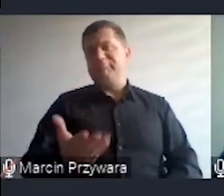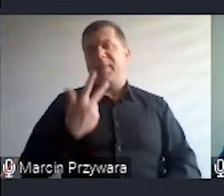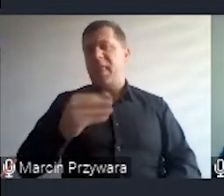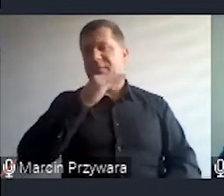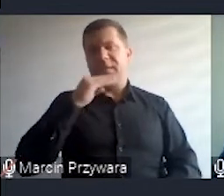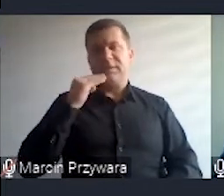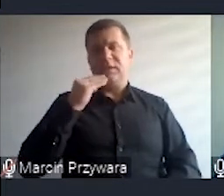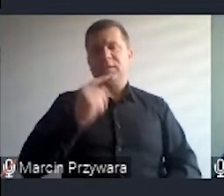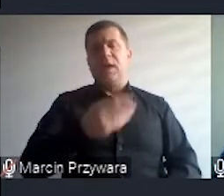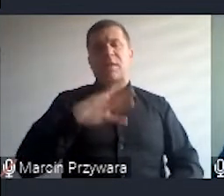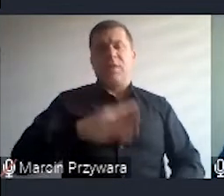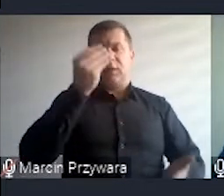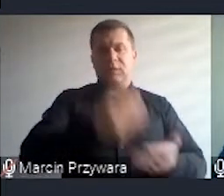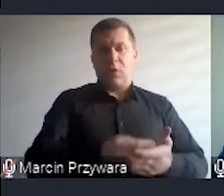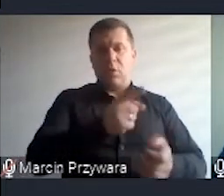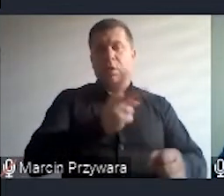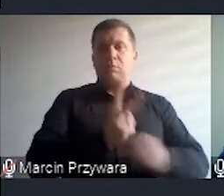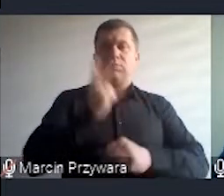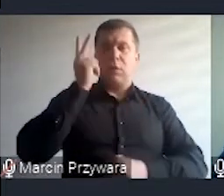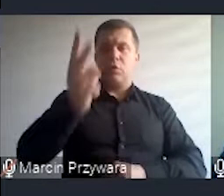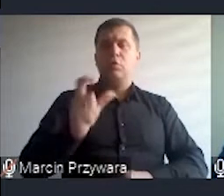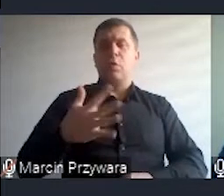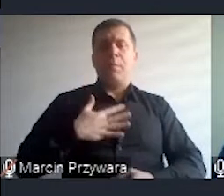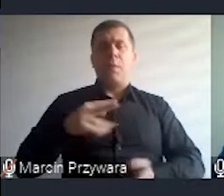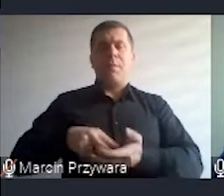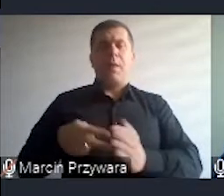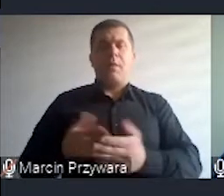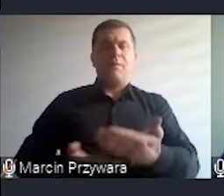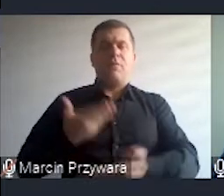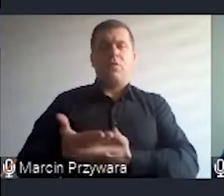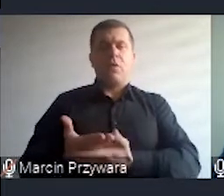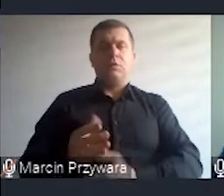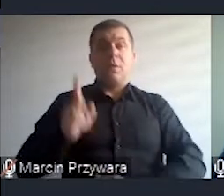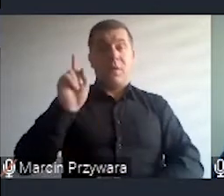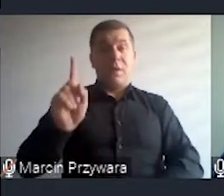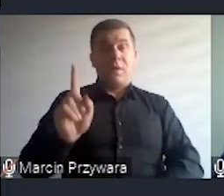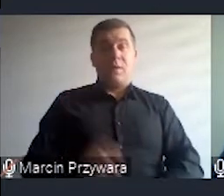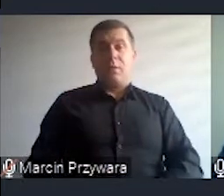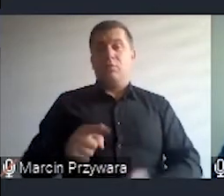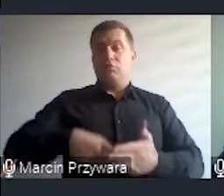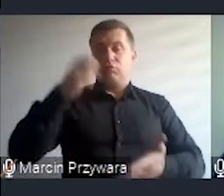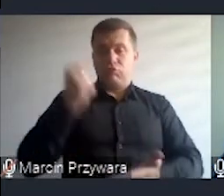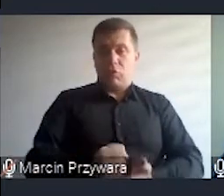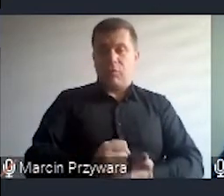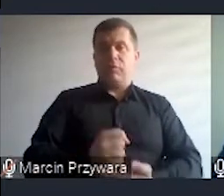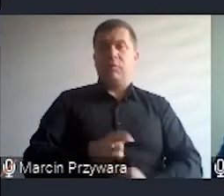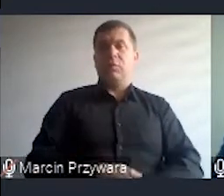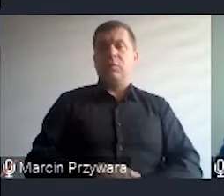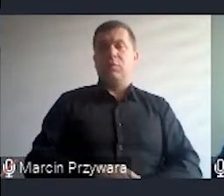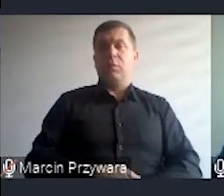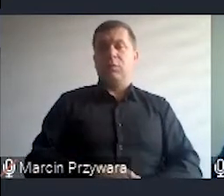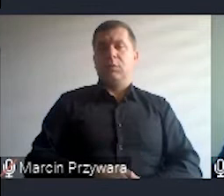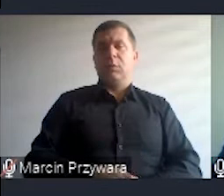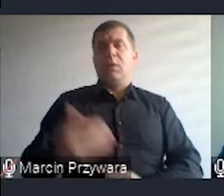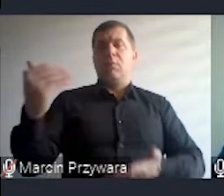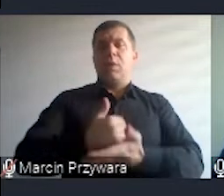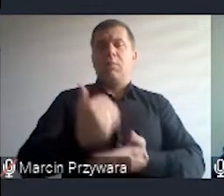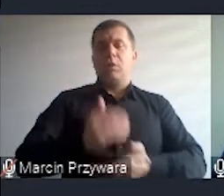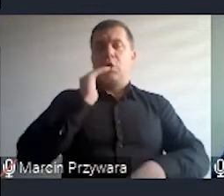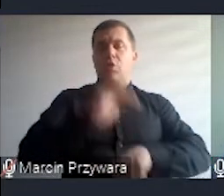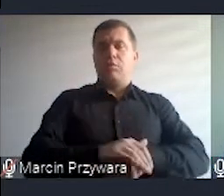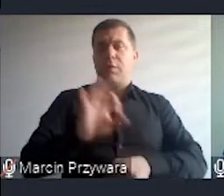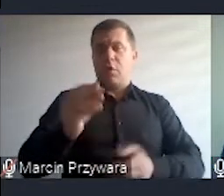Czyli jeśli wartość zakupu przekroczy to co było zaplanowane we wniosku. Teraz z pomocą przychodzi umowa o dofinansowanie.